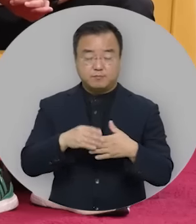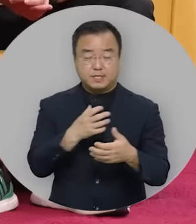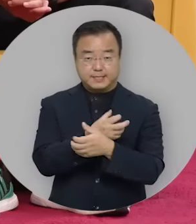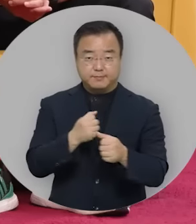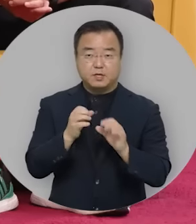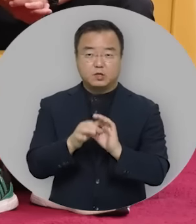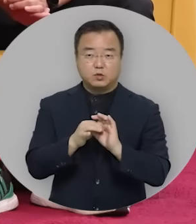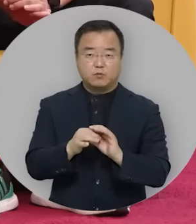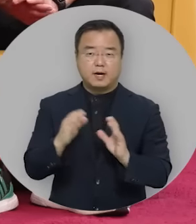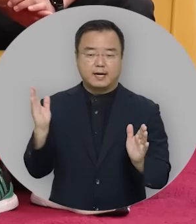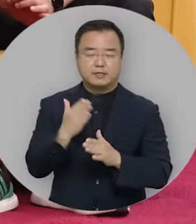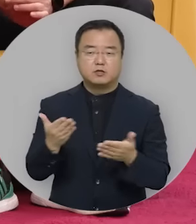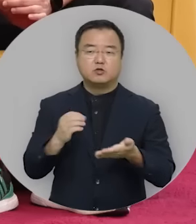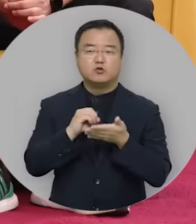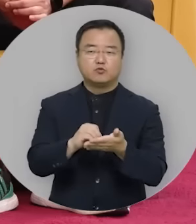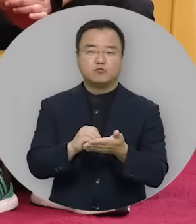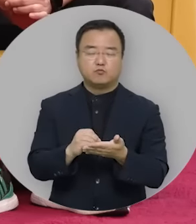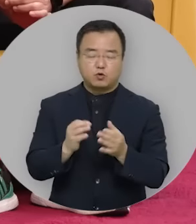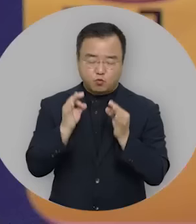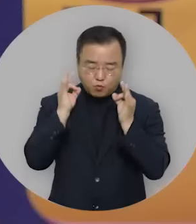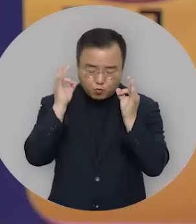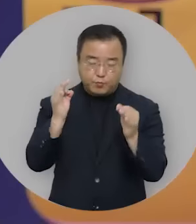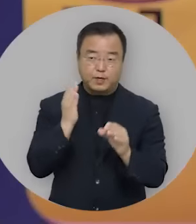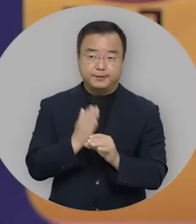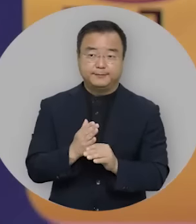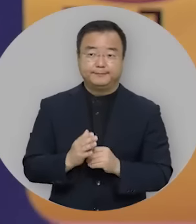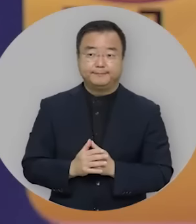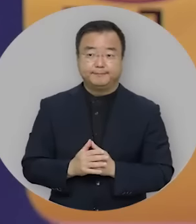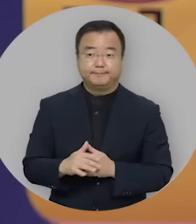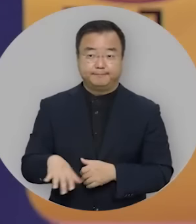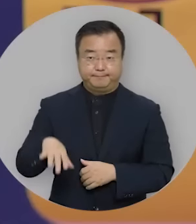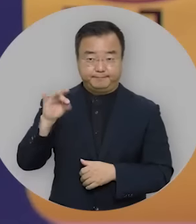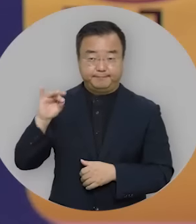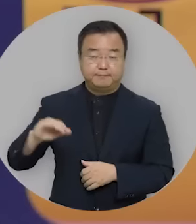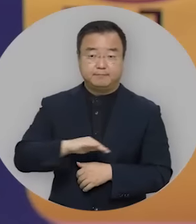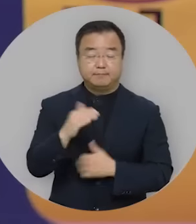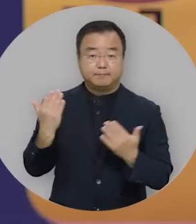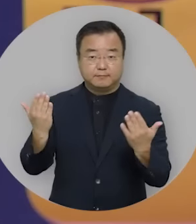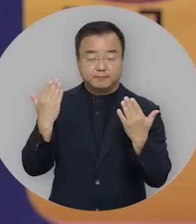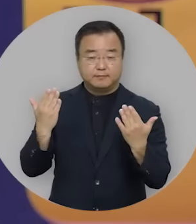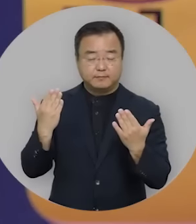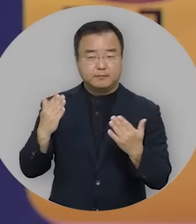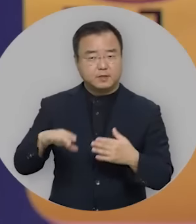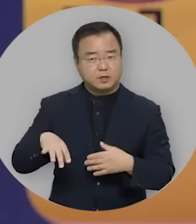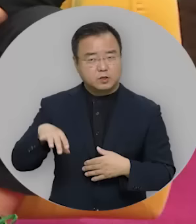우리 학생들의 취업을 위해 노력하고 있습니다. 우선 저희 학교는 처음에 학기 초에